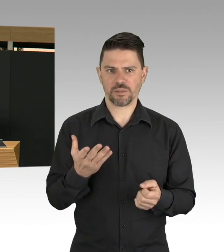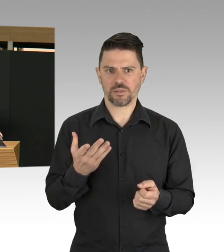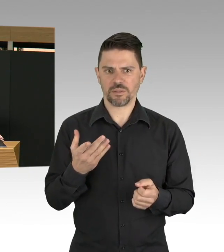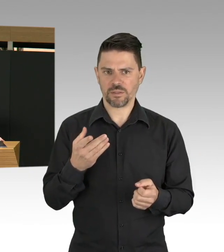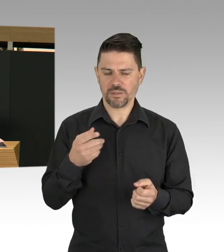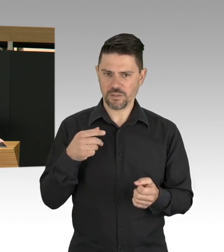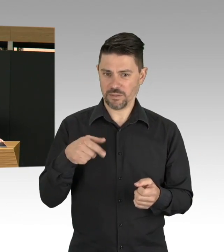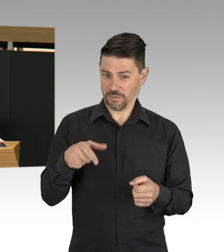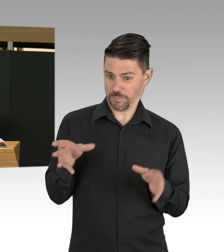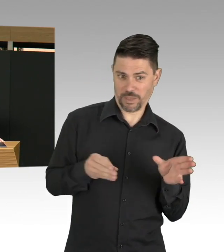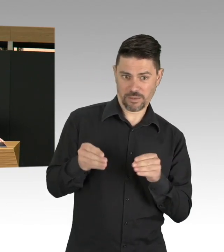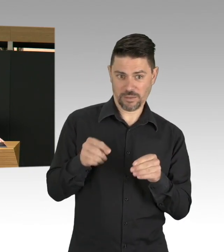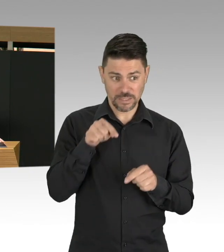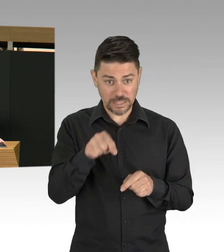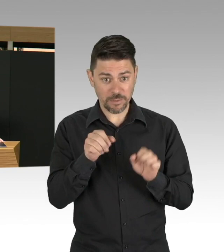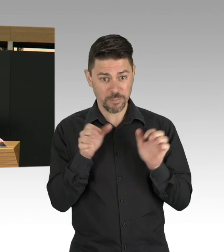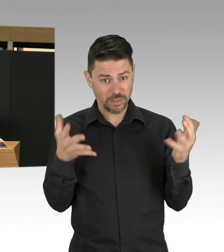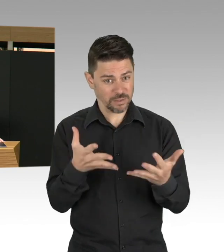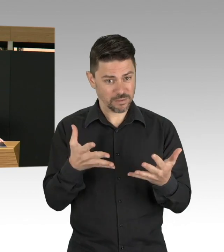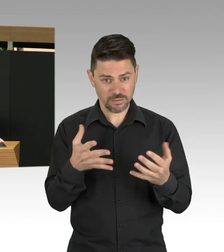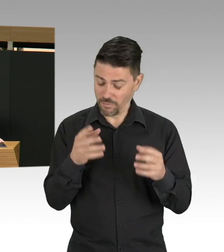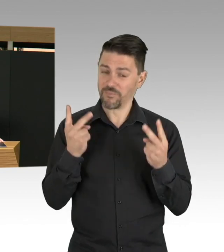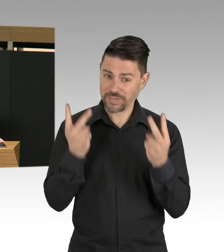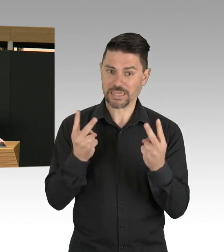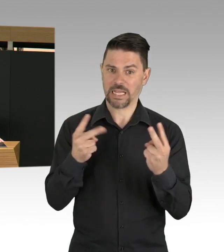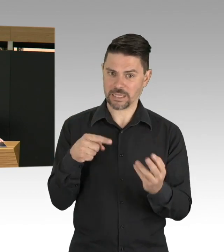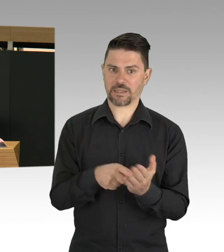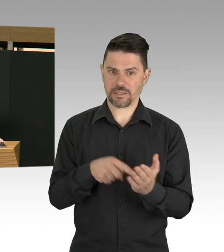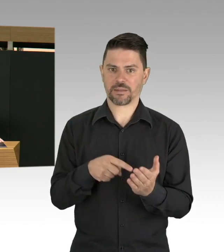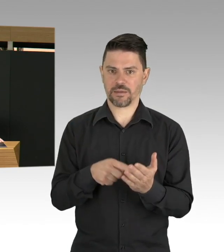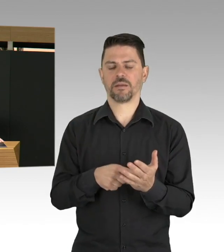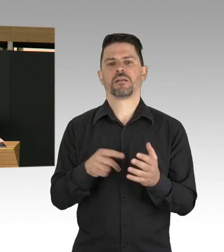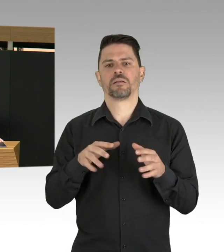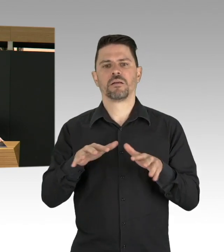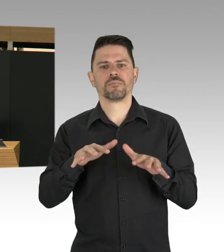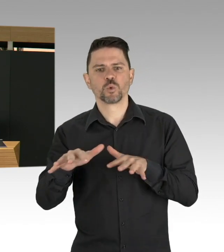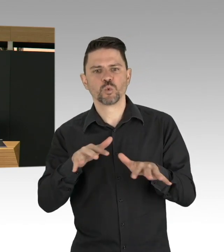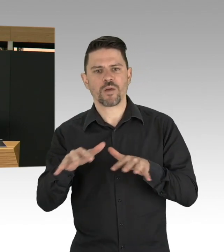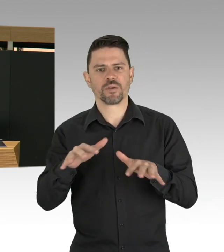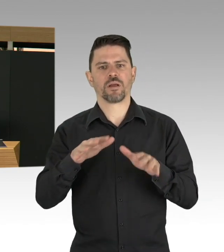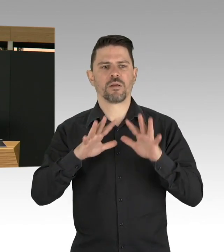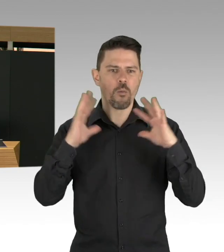die wir in den letzten Tagen und Wochen miteinander erlebt haben, das hat was mit uns gemacht, mit jedem einzelnen persönlich,